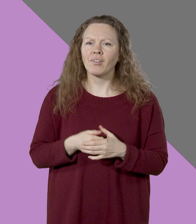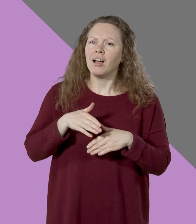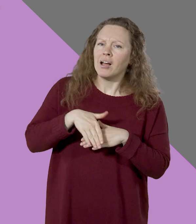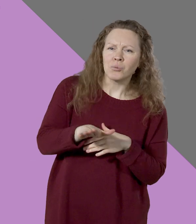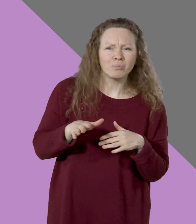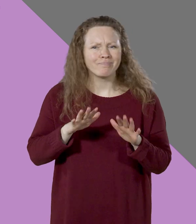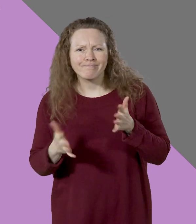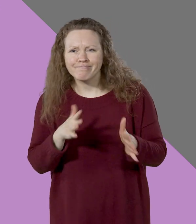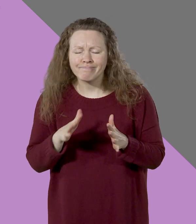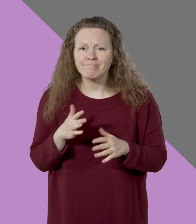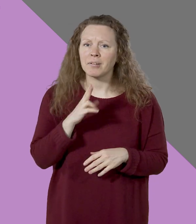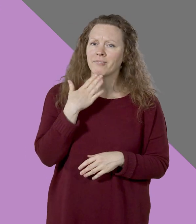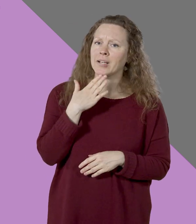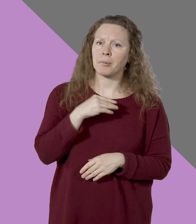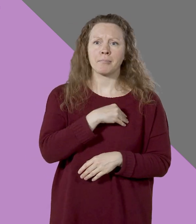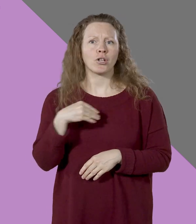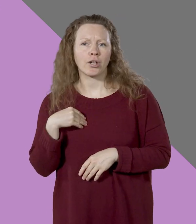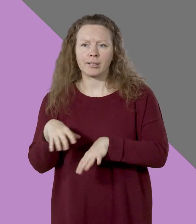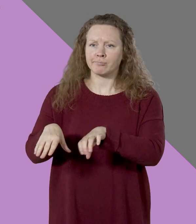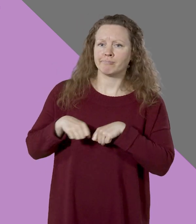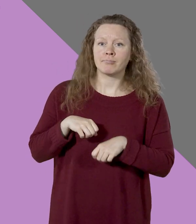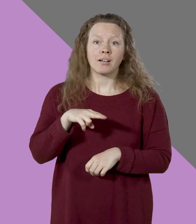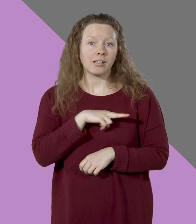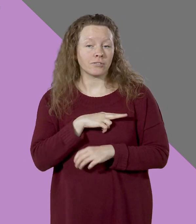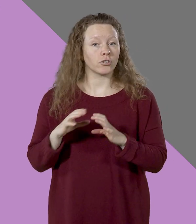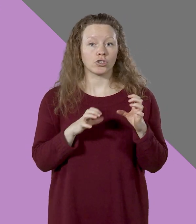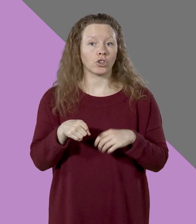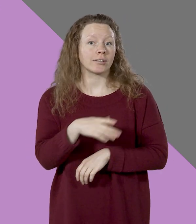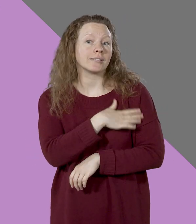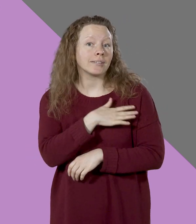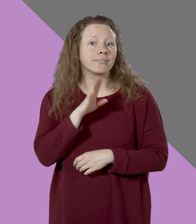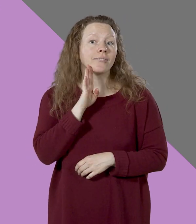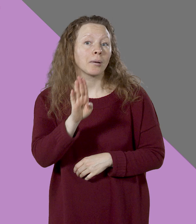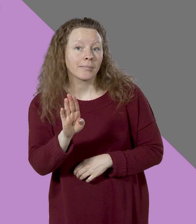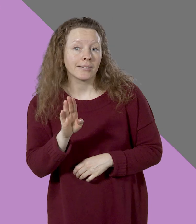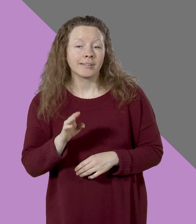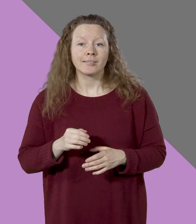Det är fortfarande oklart vilken myndighet - som ska ha hand om tjänsten i fortsättningen.